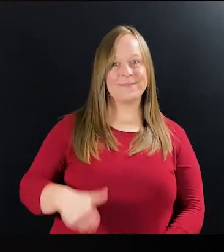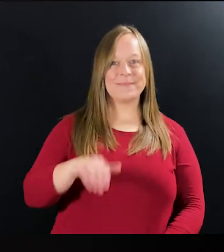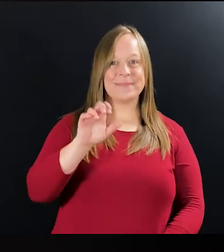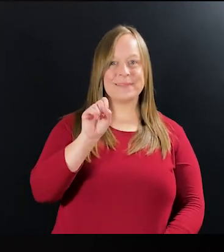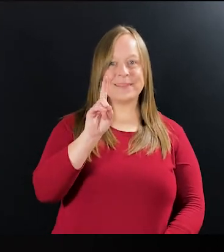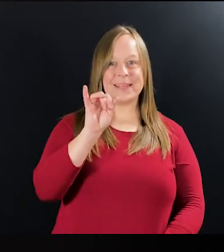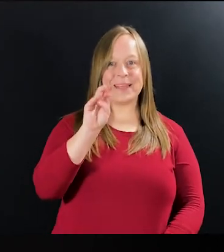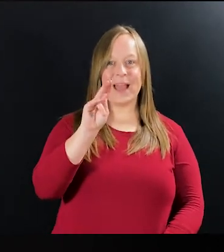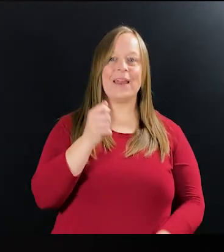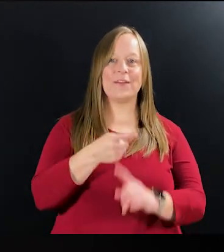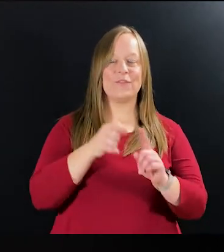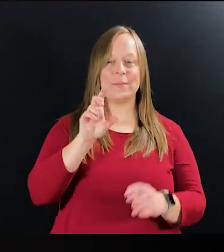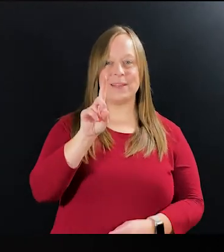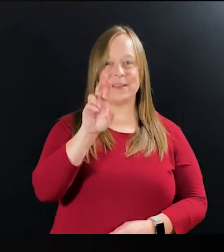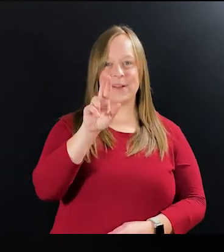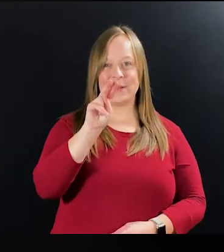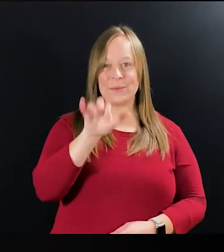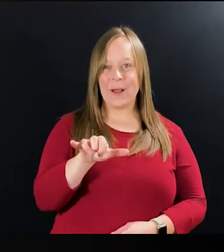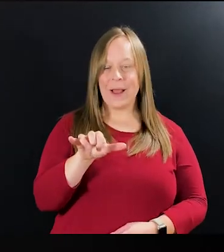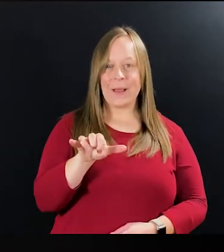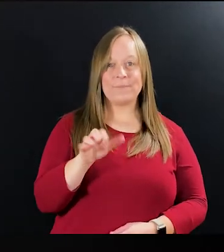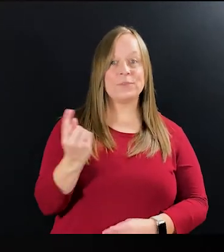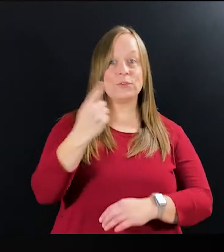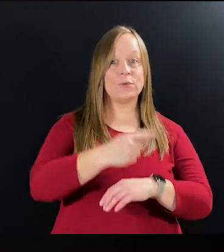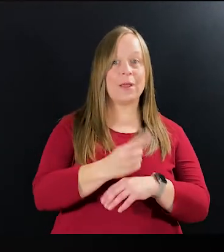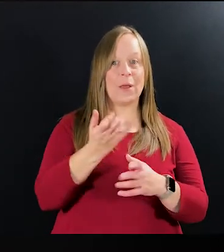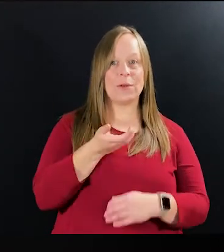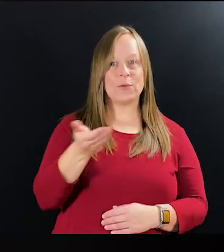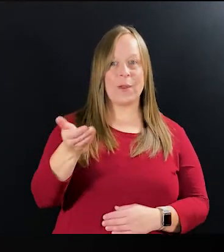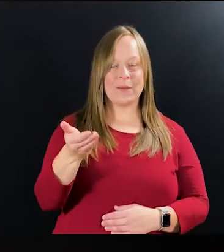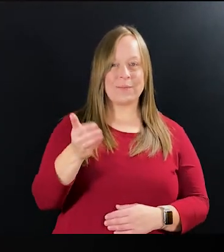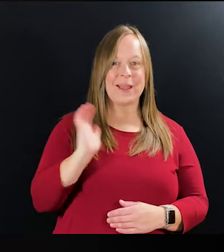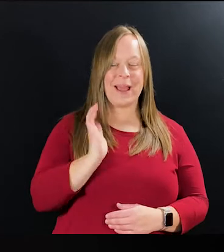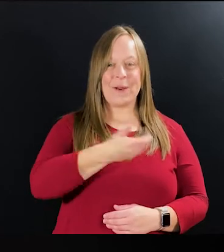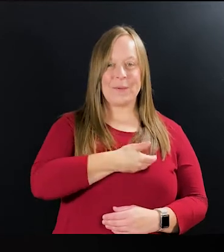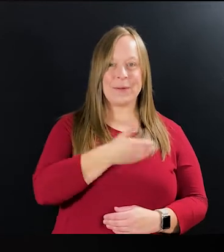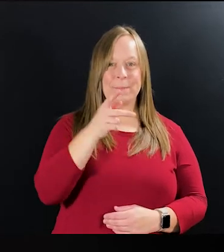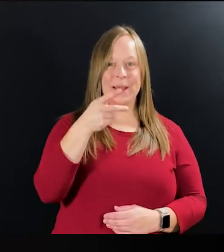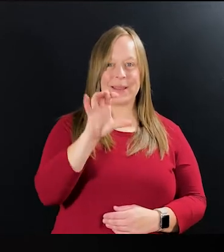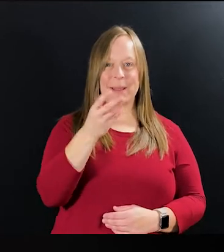Hola, soy Diana de Disability Rights of New York y hoy les doy la bienvenida a nuestro podcast,